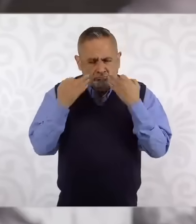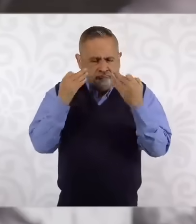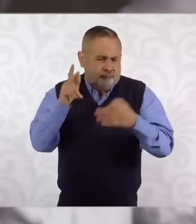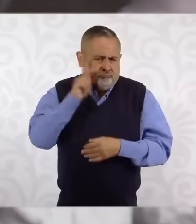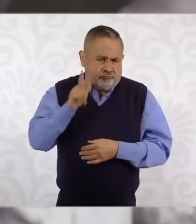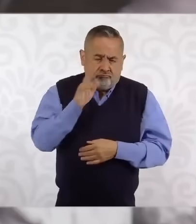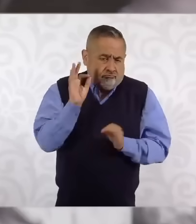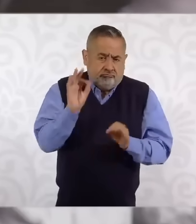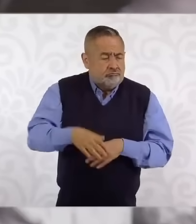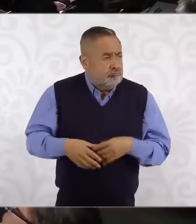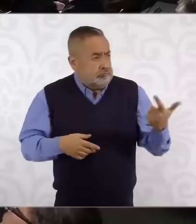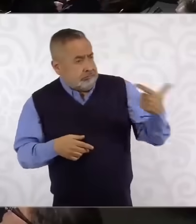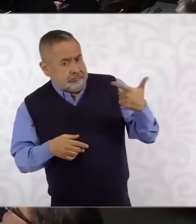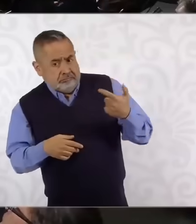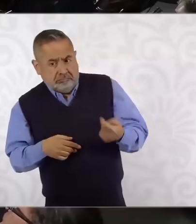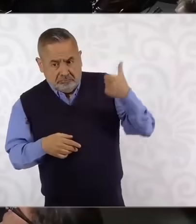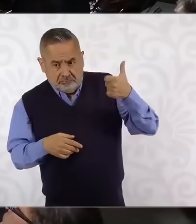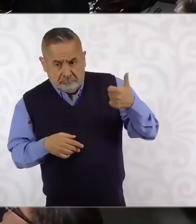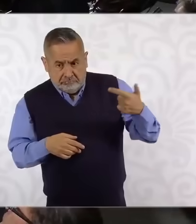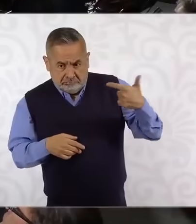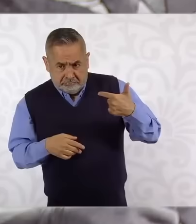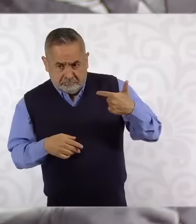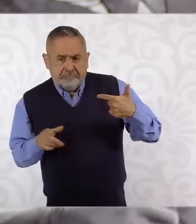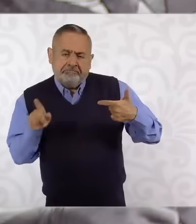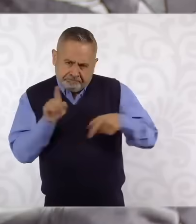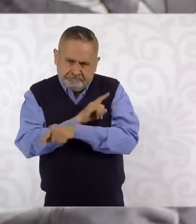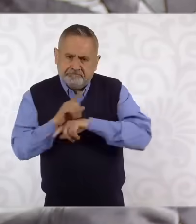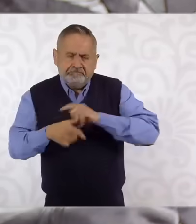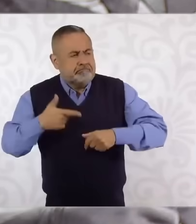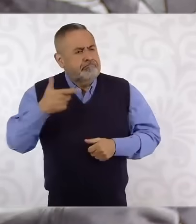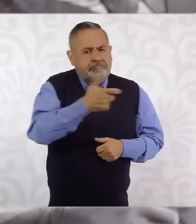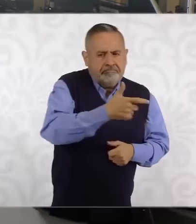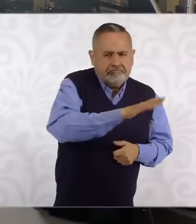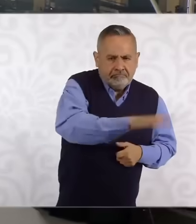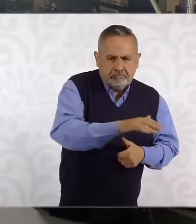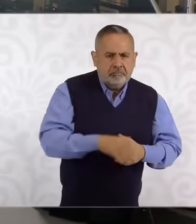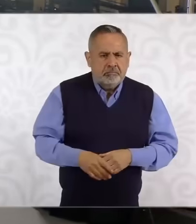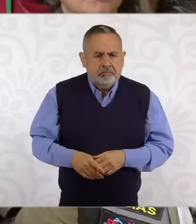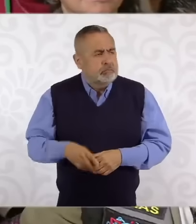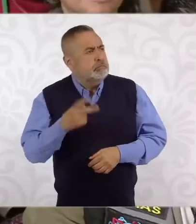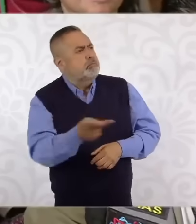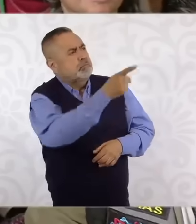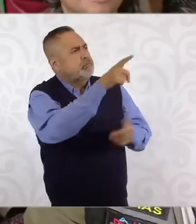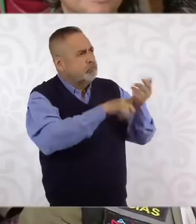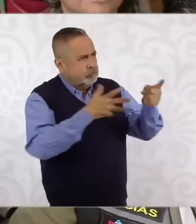que se que se apega a la a la ley. Pero ustedes sí tienen pruebas de cómo fue, ¿no? De para poder